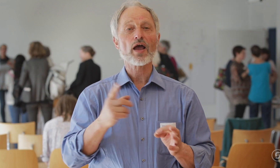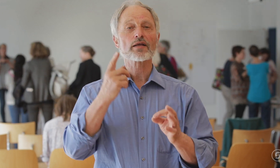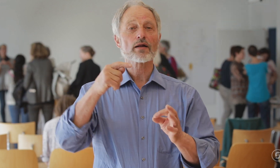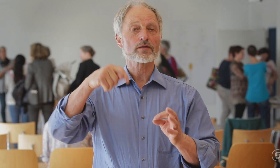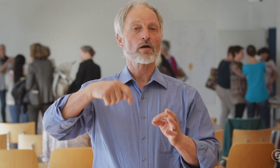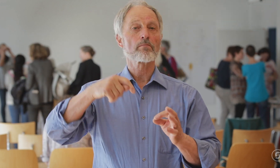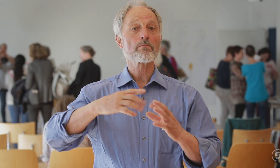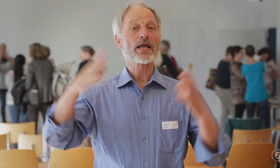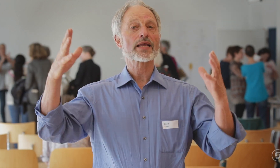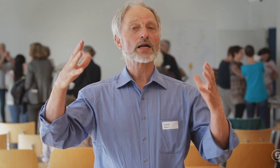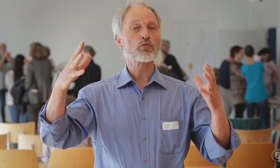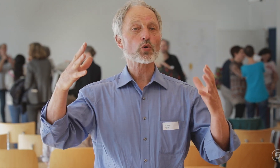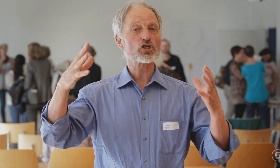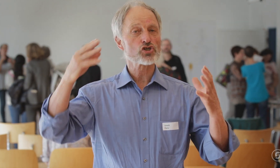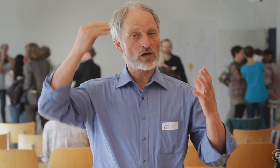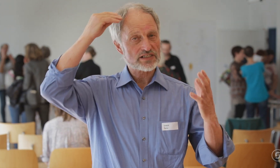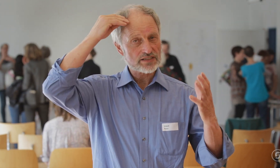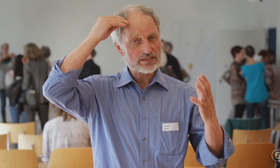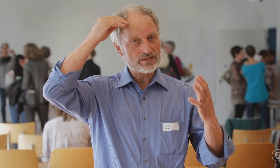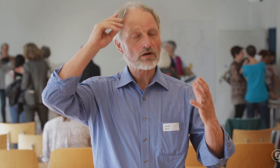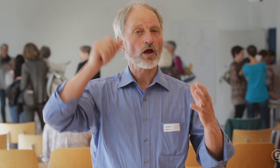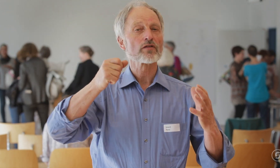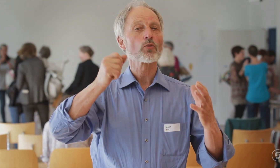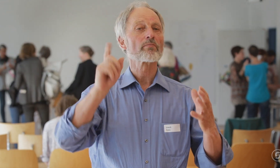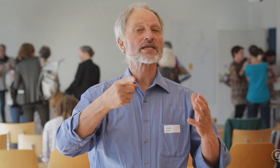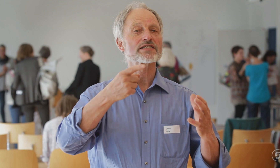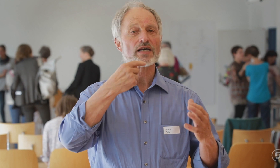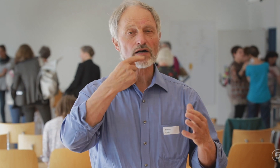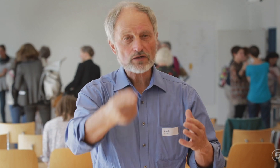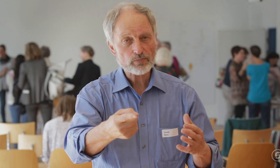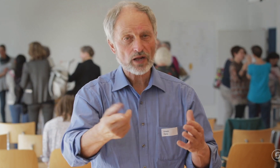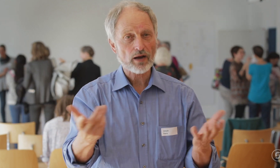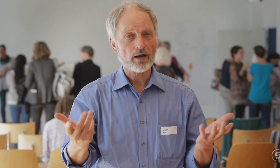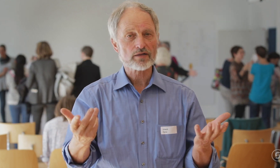Da man mit einem grösseren Wortschatz auch besser sprechen kann.